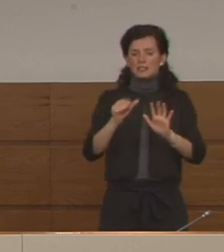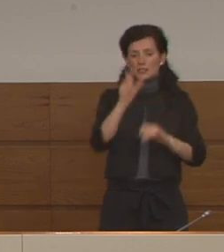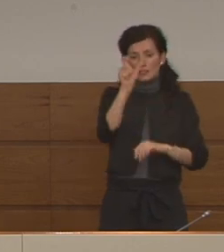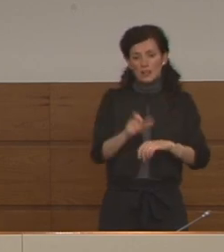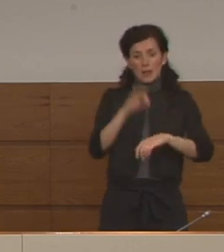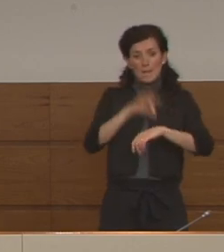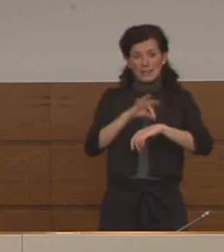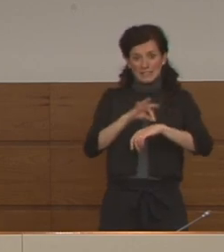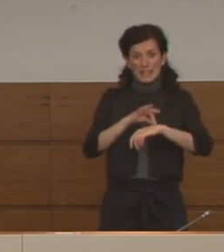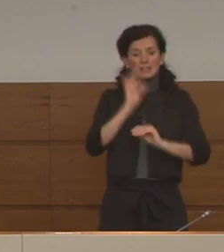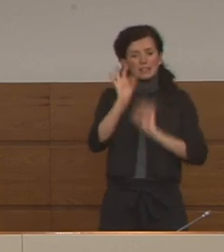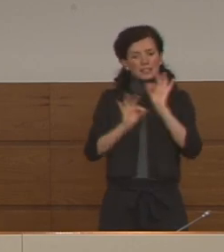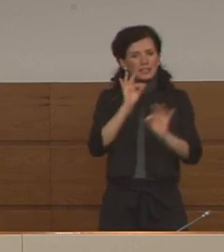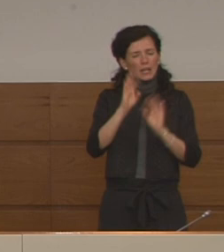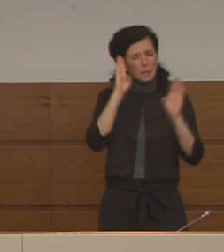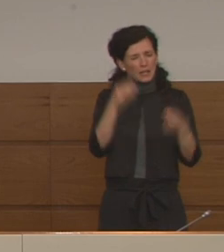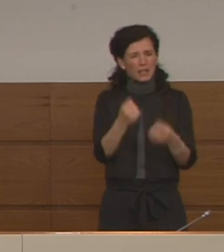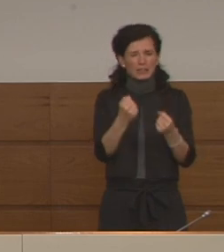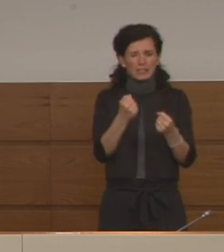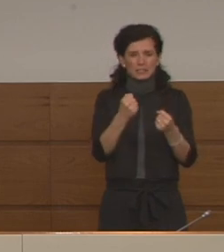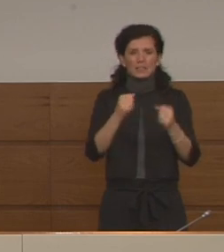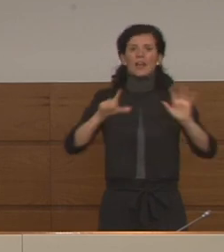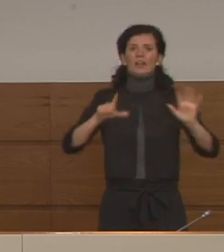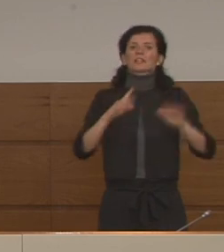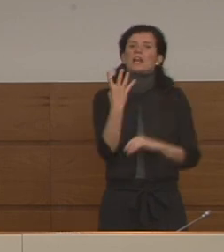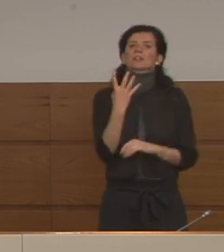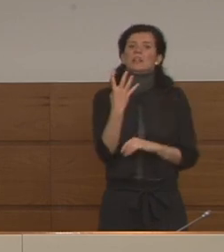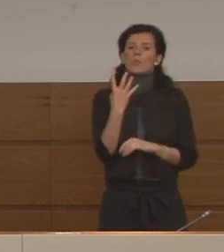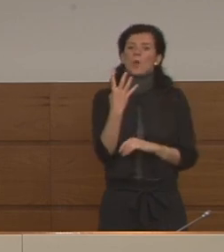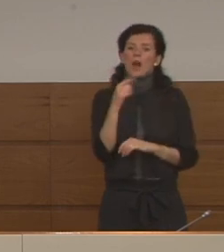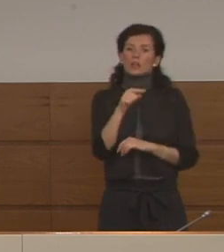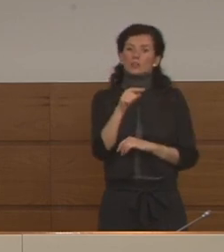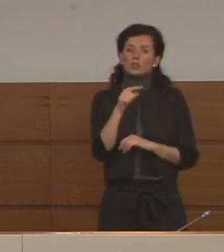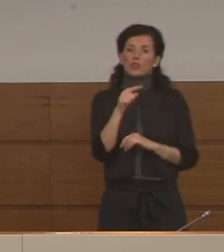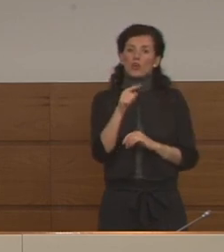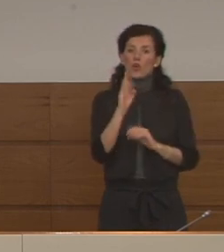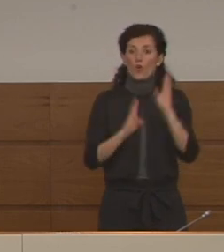in terapia intensiva, sono 74 in meno rispetto a ieri.